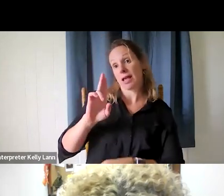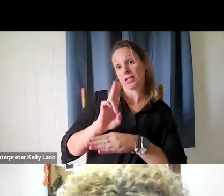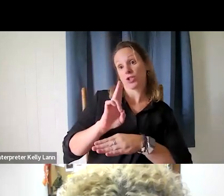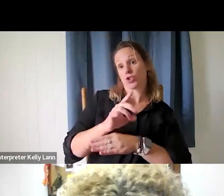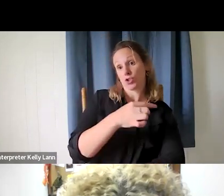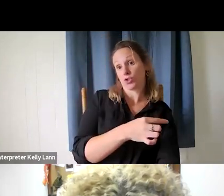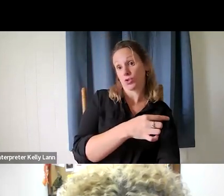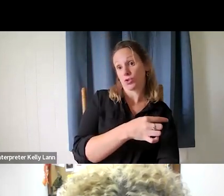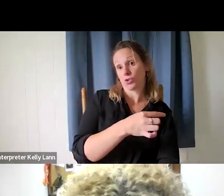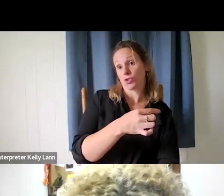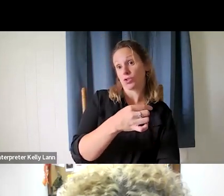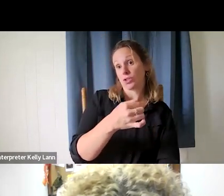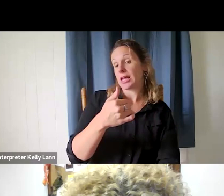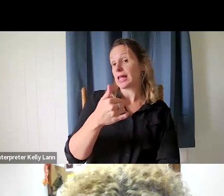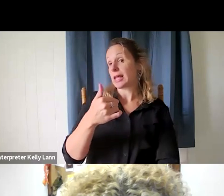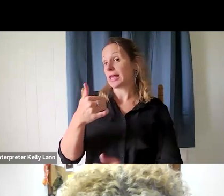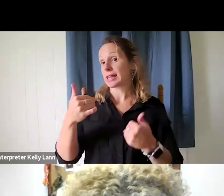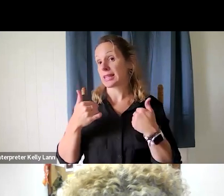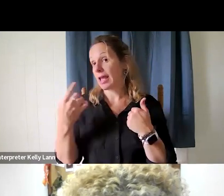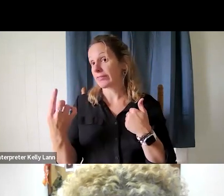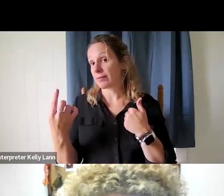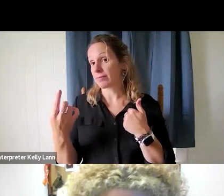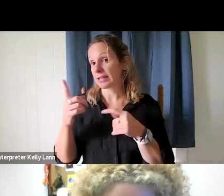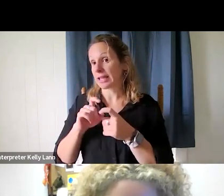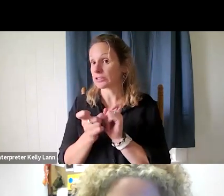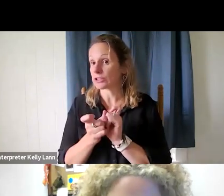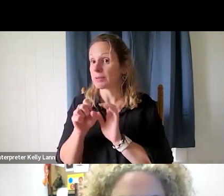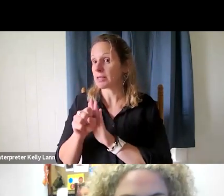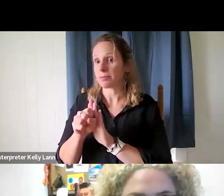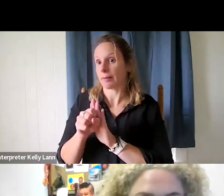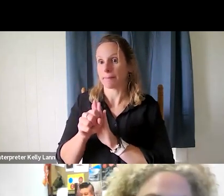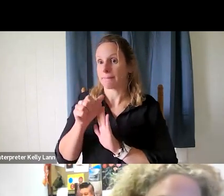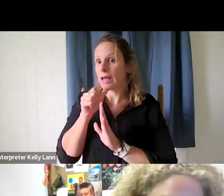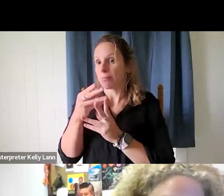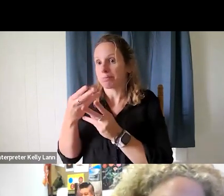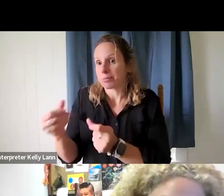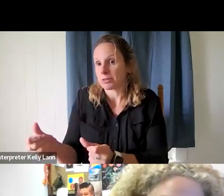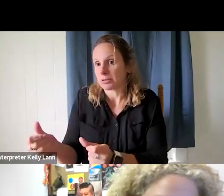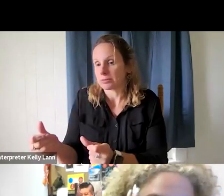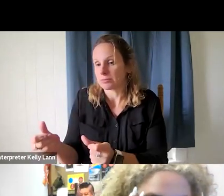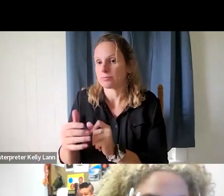tienen síntomas irreversibles que no van a desaparecer o al menos no van a mejorar lo suficiente